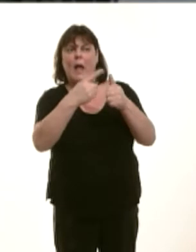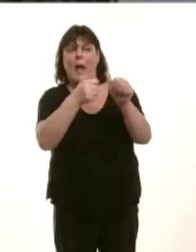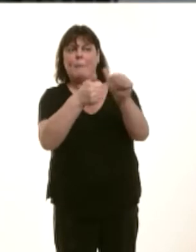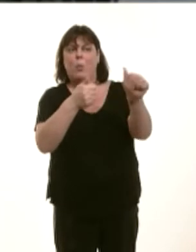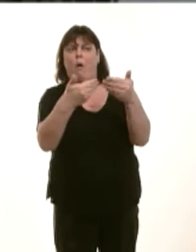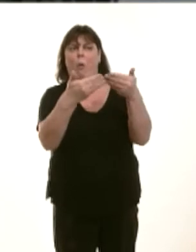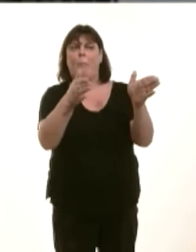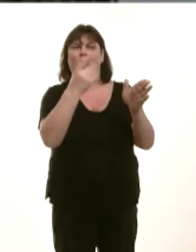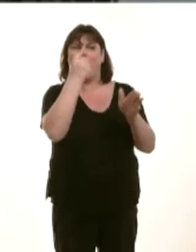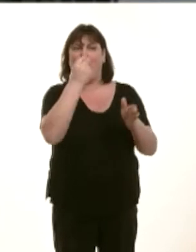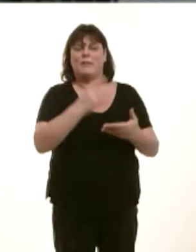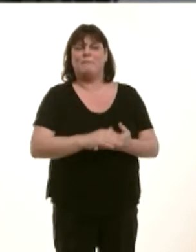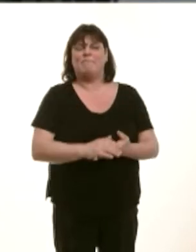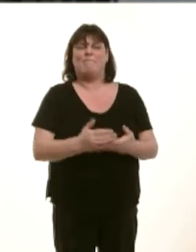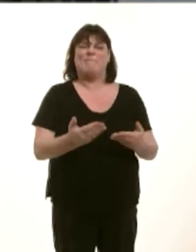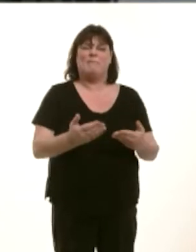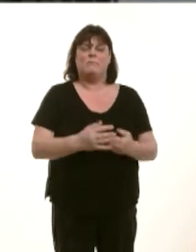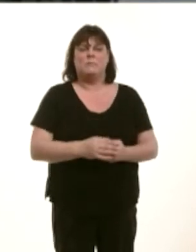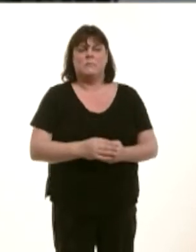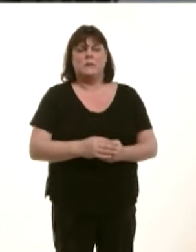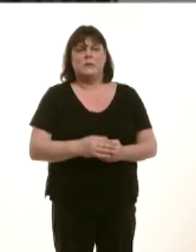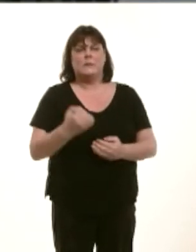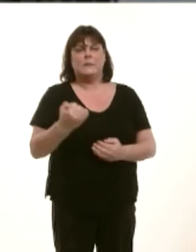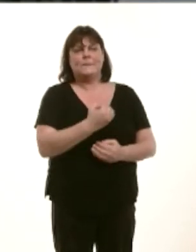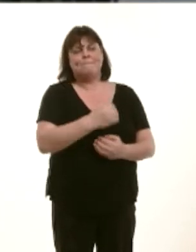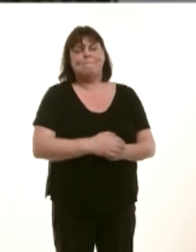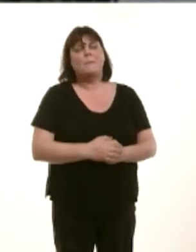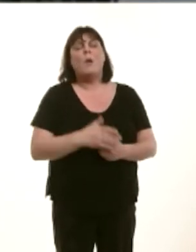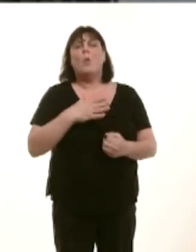Rydym wastad wedi gweithioín agos iawn gyda chwmnÔau syín rhedeg lladd-dai yng Nghymru